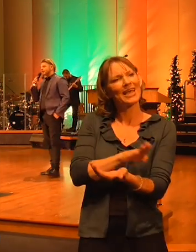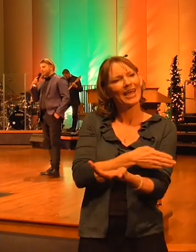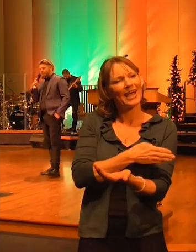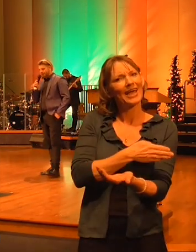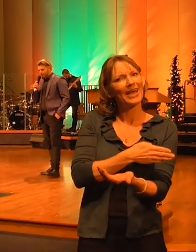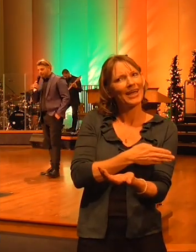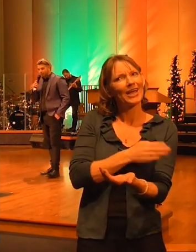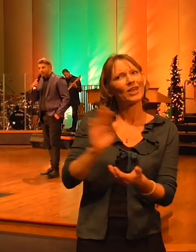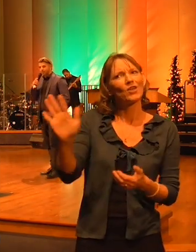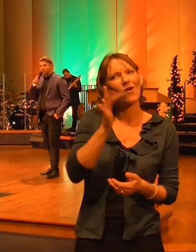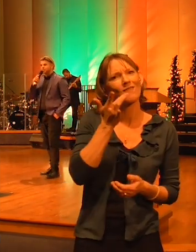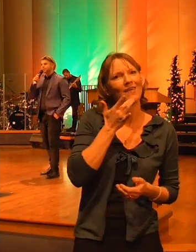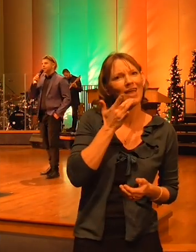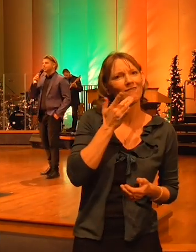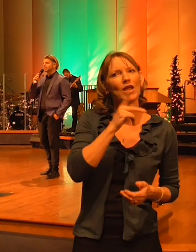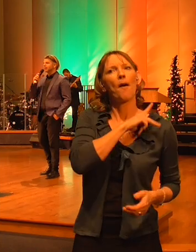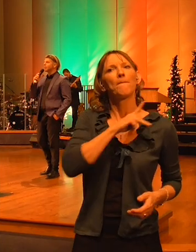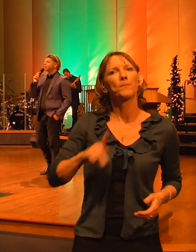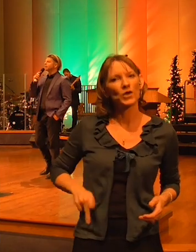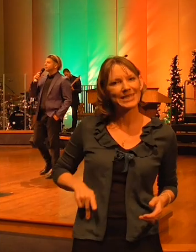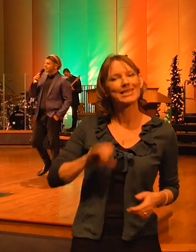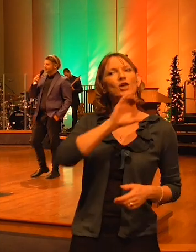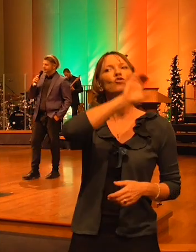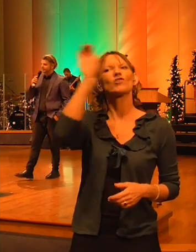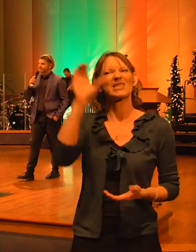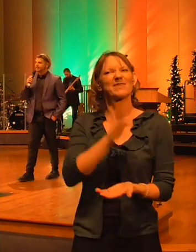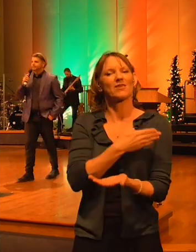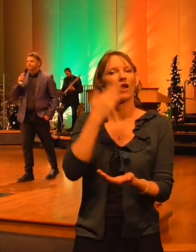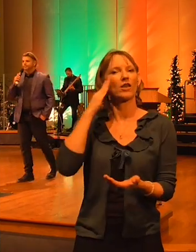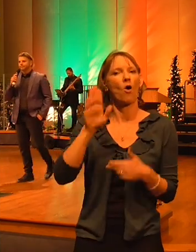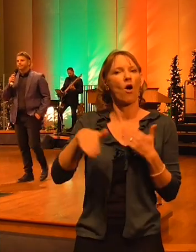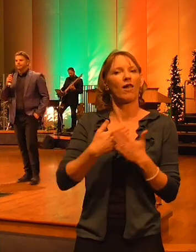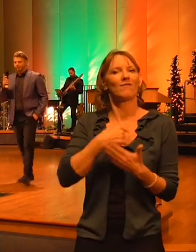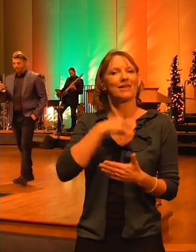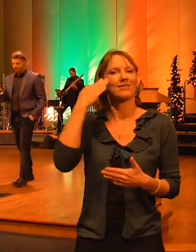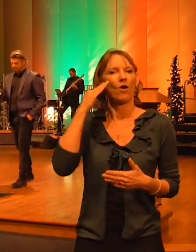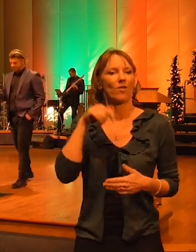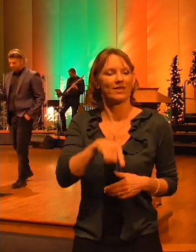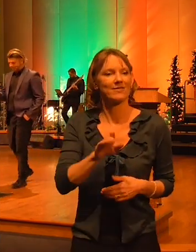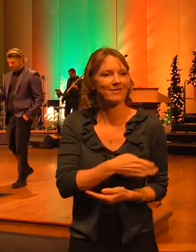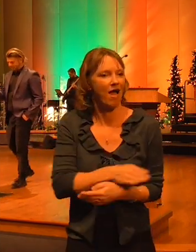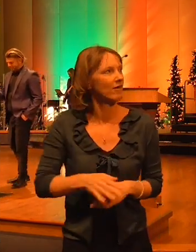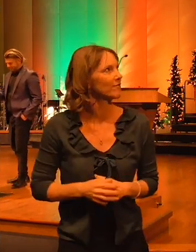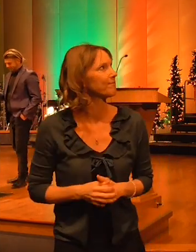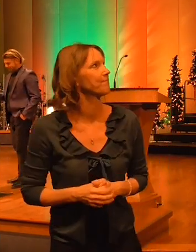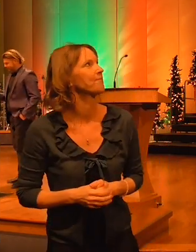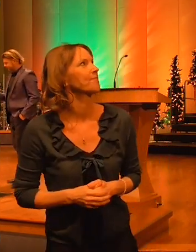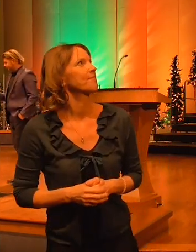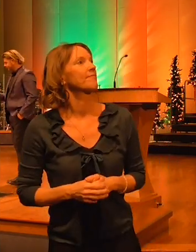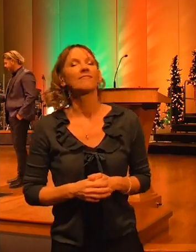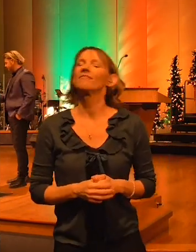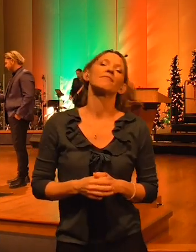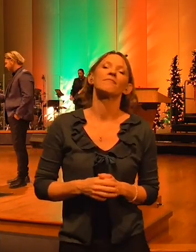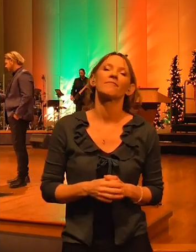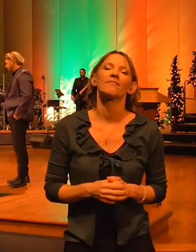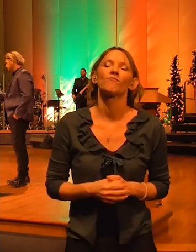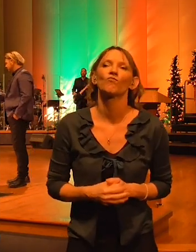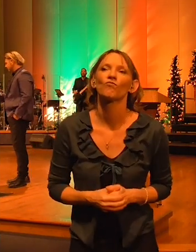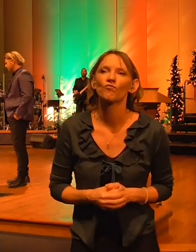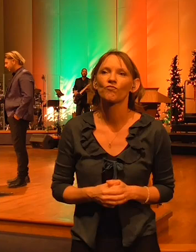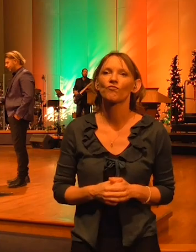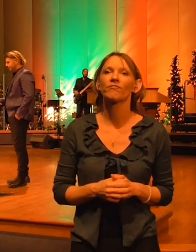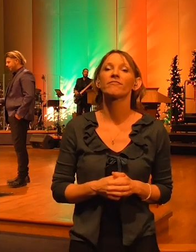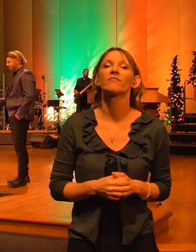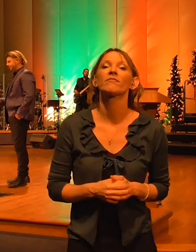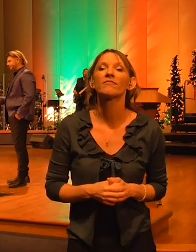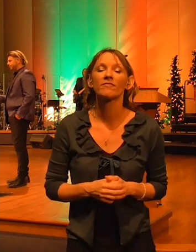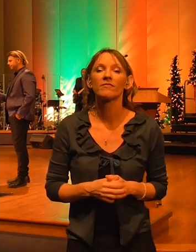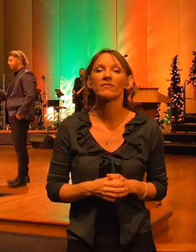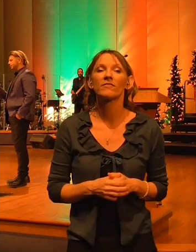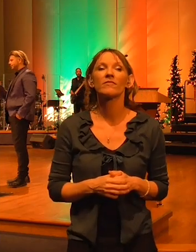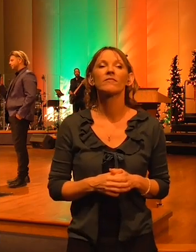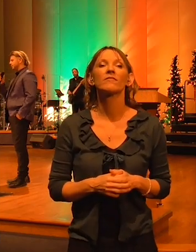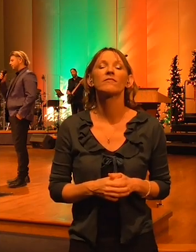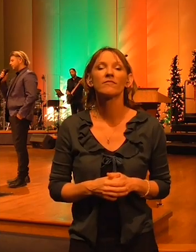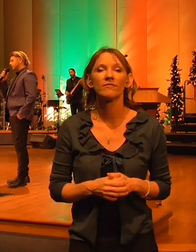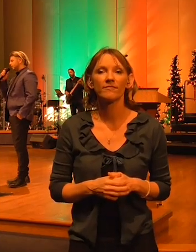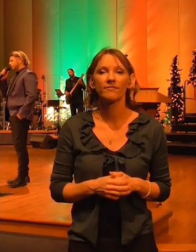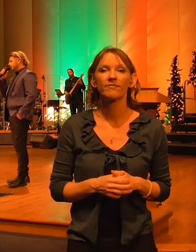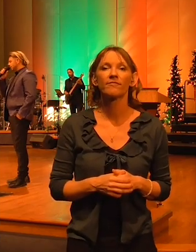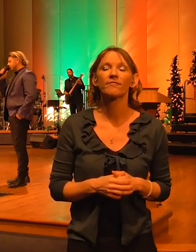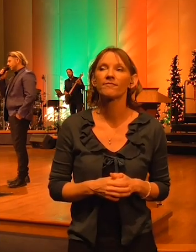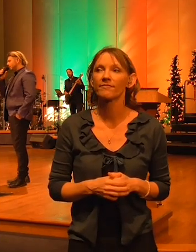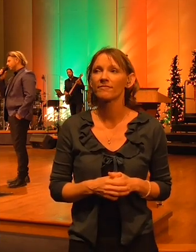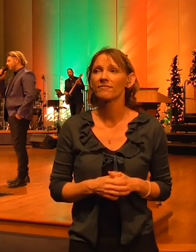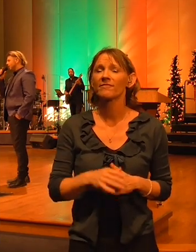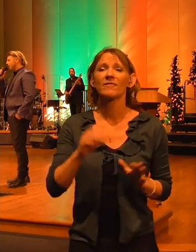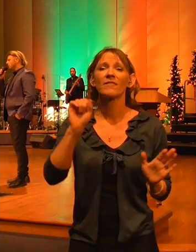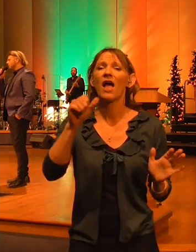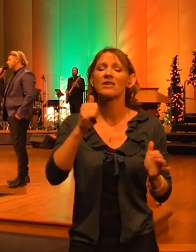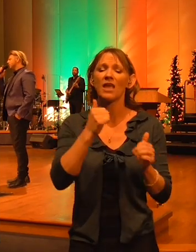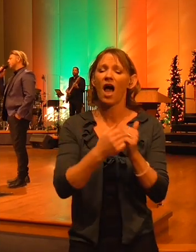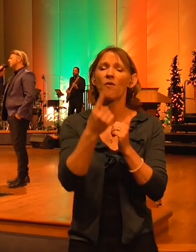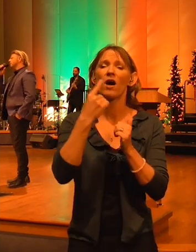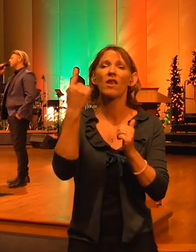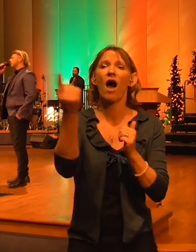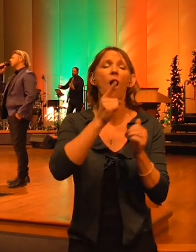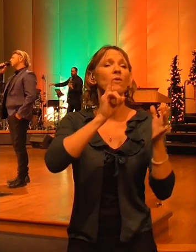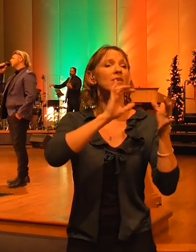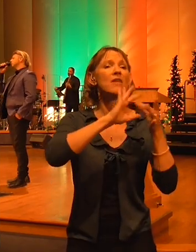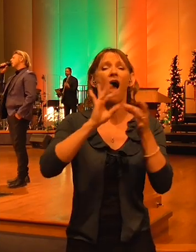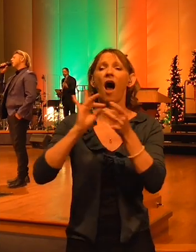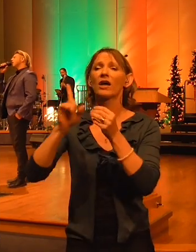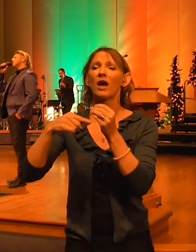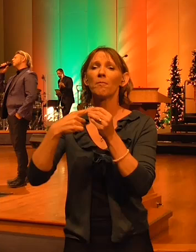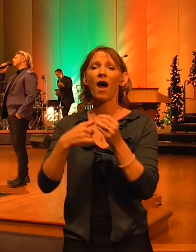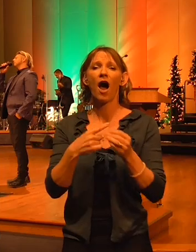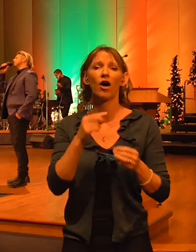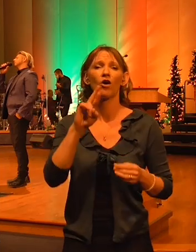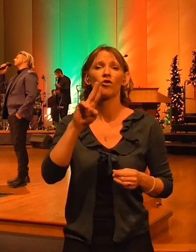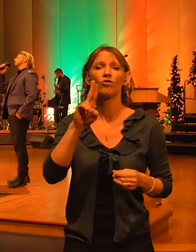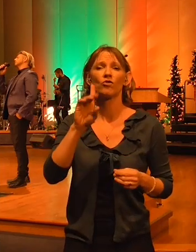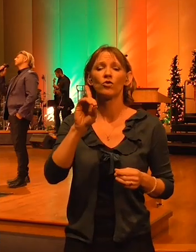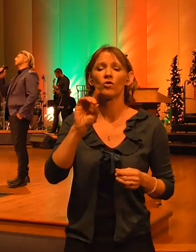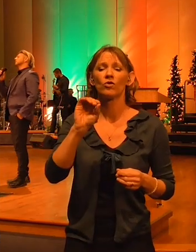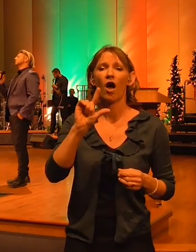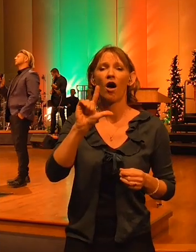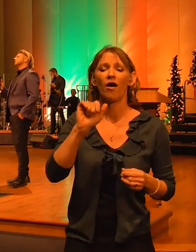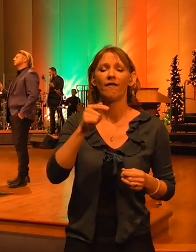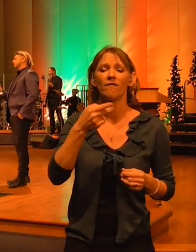cuento de Navidad favorito de Prince. Sé que todos lo sabemos. [Música] eso todo el mundo siempre hablaba de Rudolph,